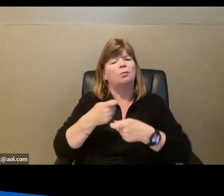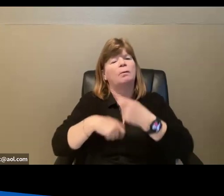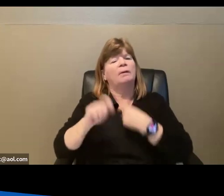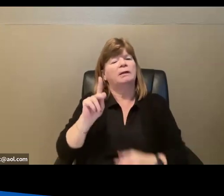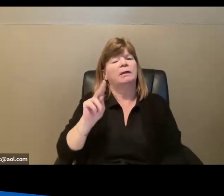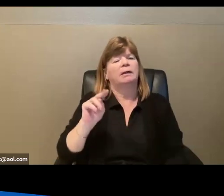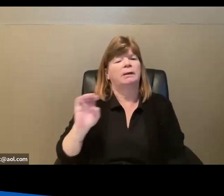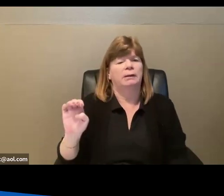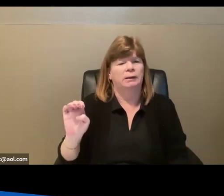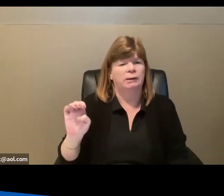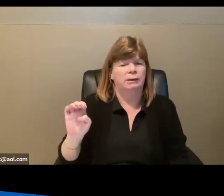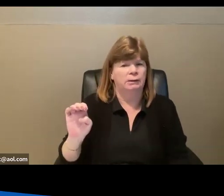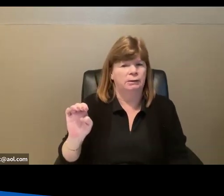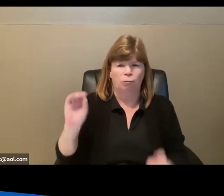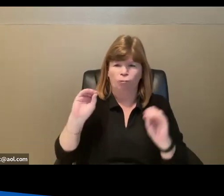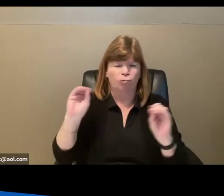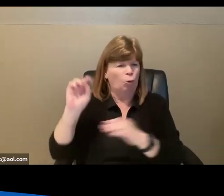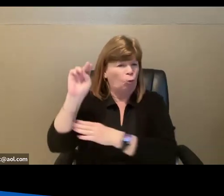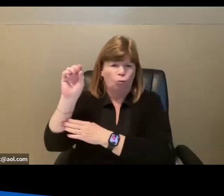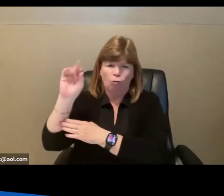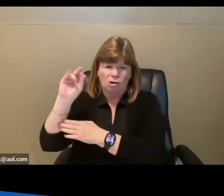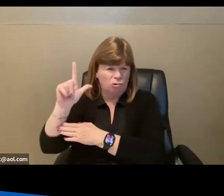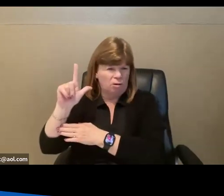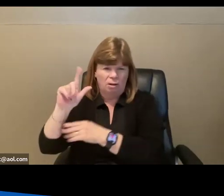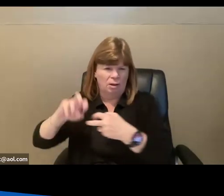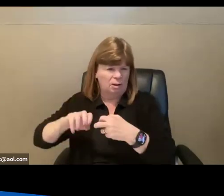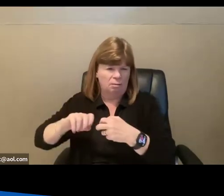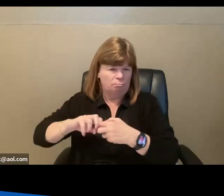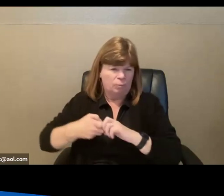sin ningún tipo de lesión neurológica, pero han tenido reemplazos de rodilla en el pasado.